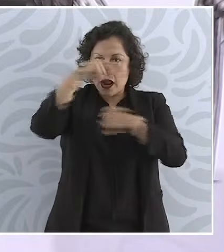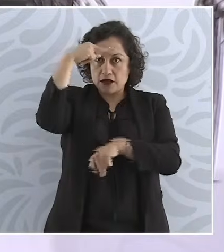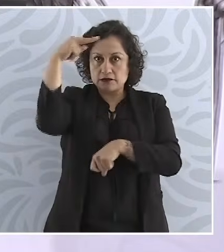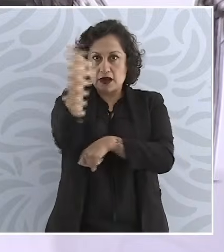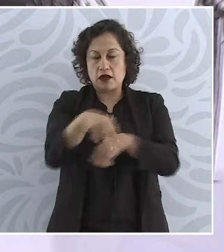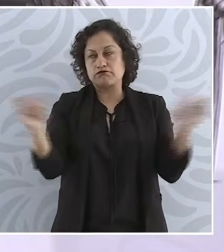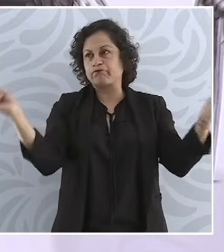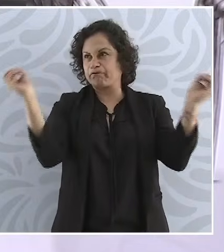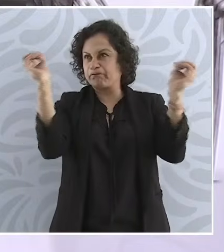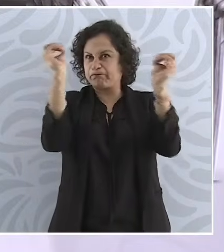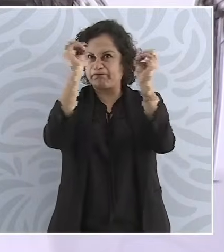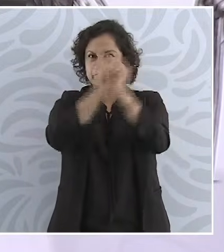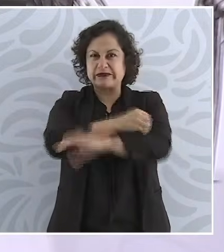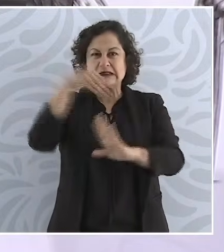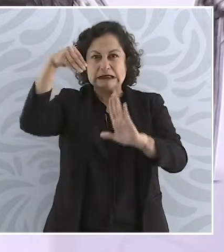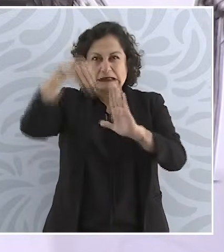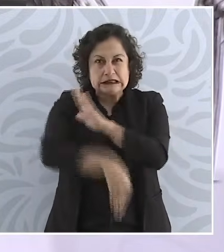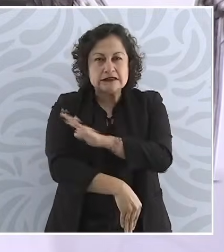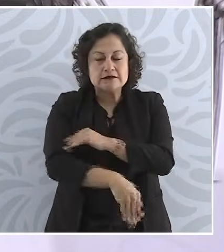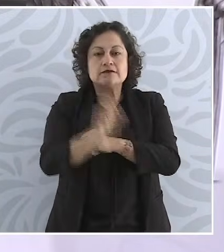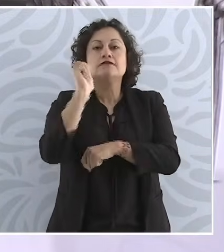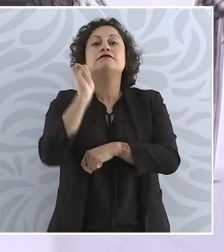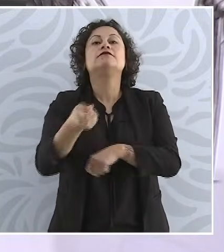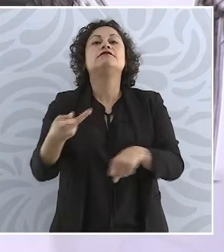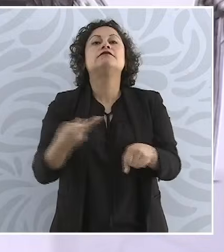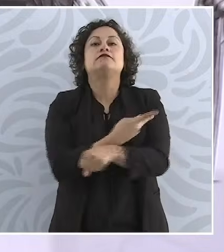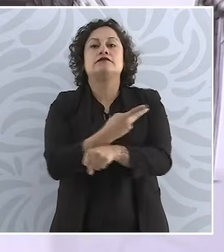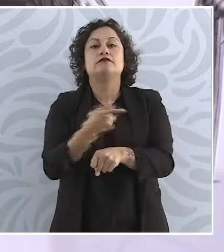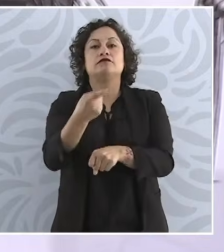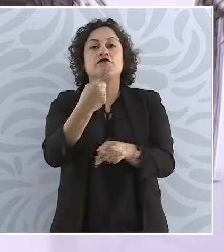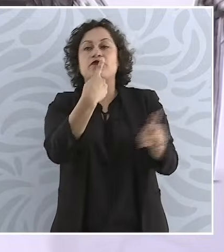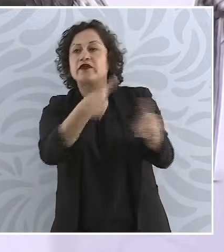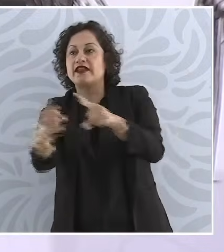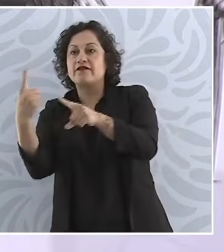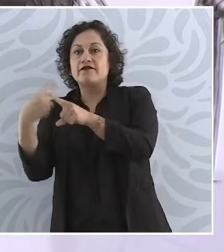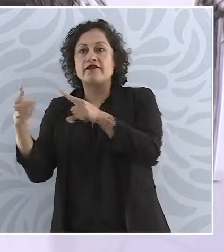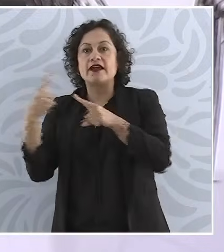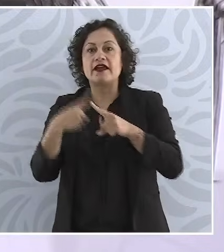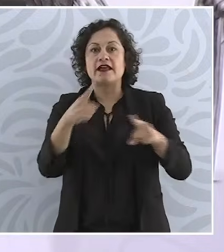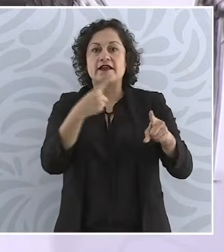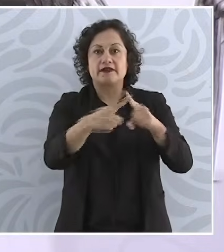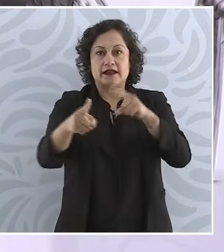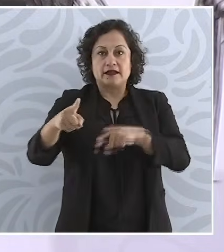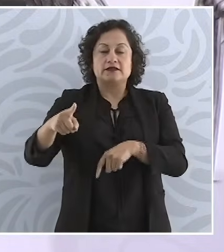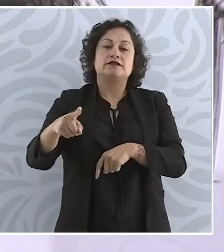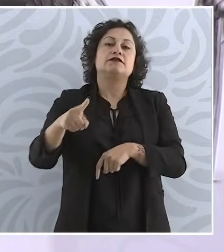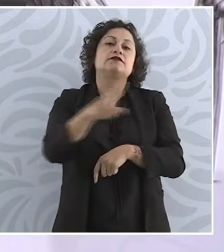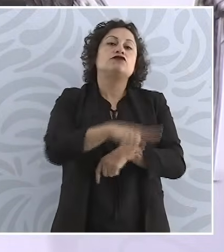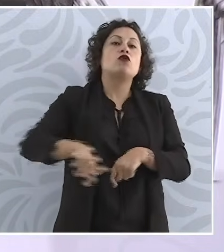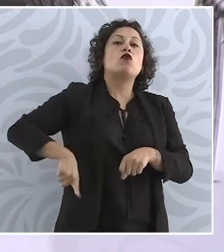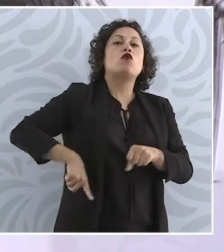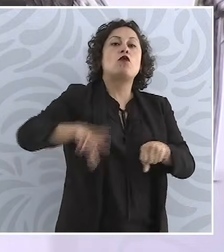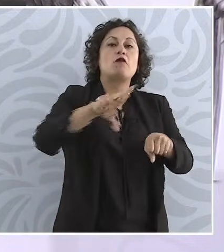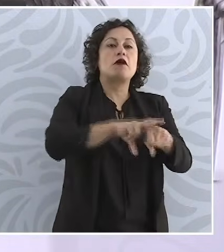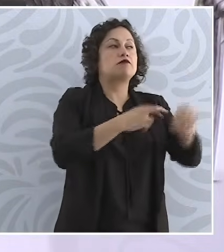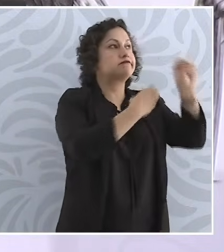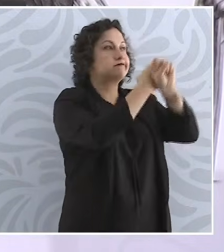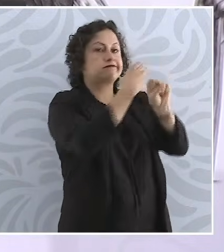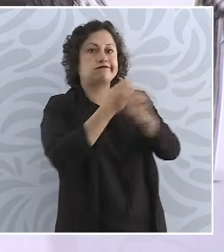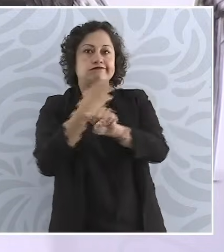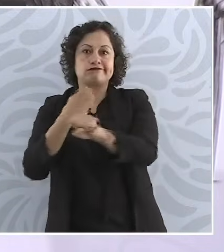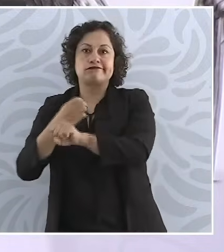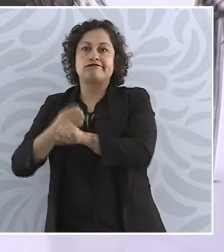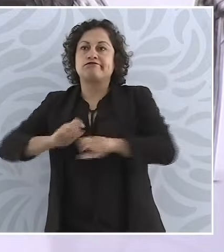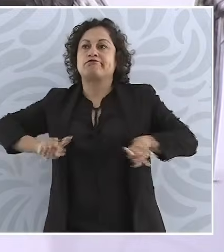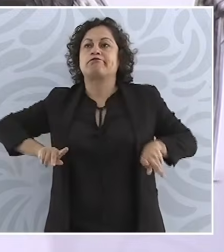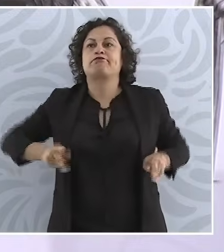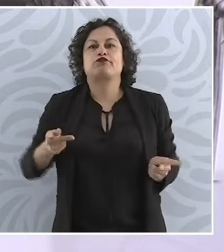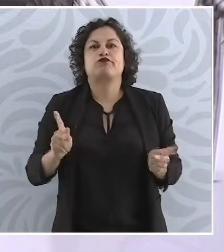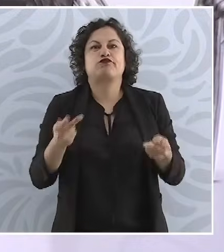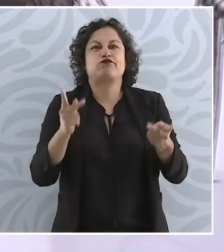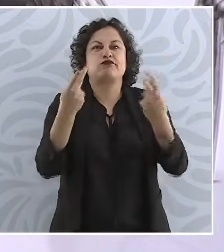de Entonces los gobiernos dilapidar los recursos de la nación vendieron las empresas públicas y